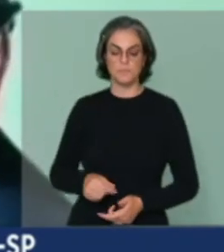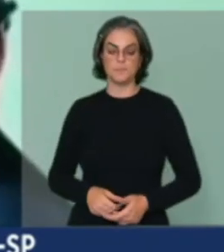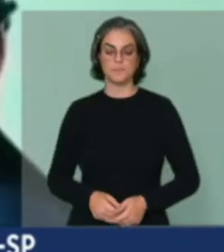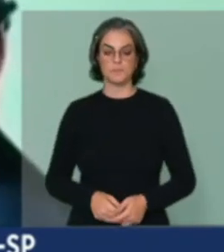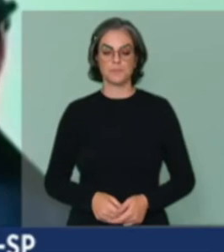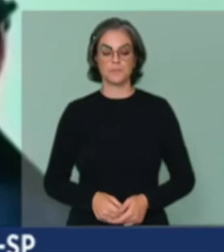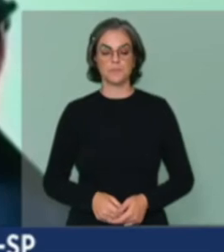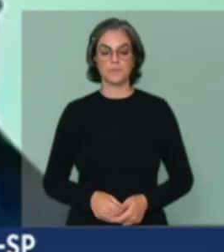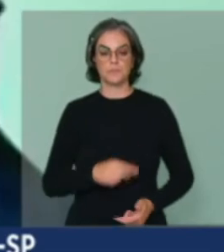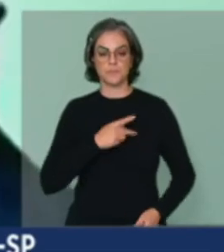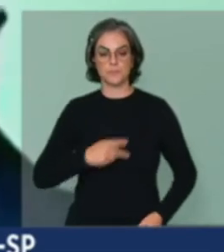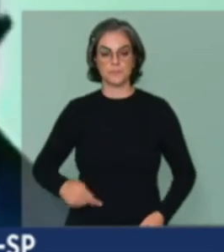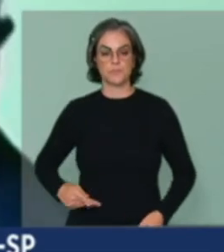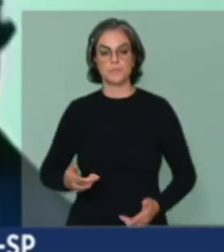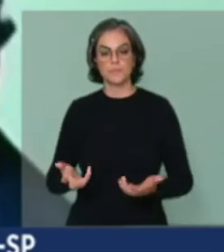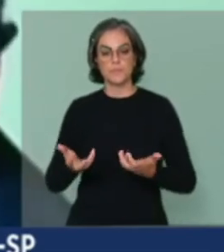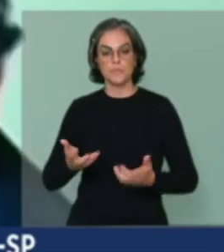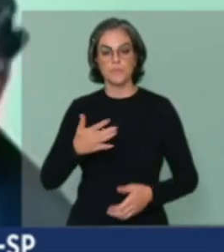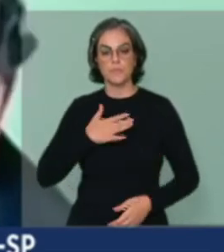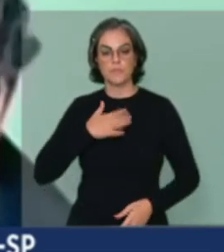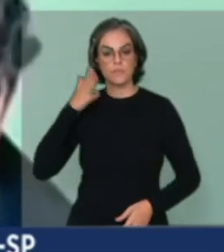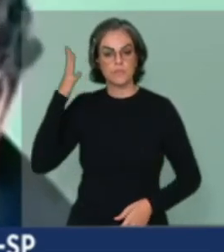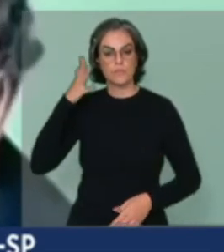NOS OUTROS MEIOS DA CASA. -- [PRESIDENTE]: